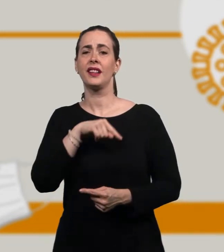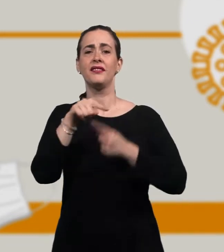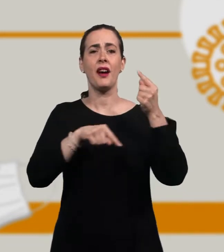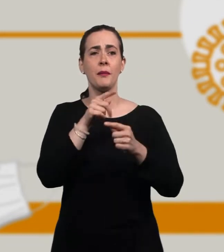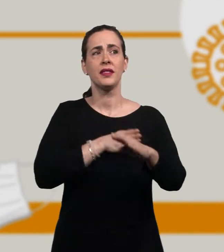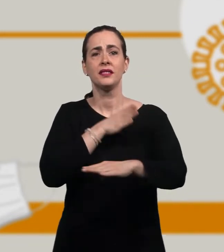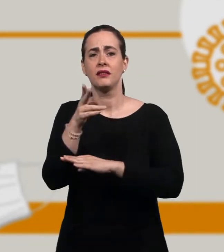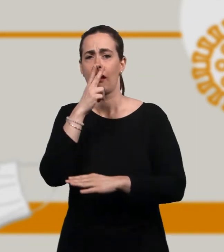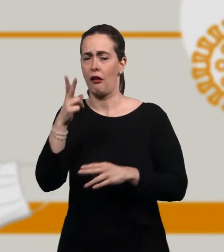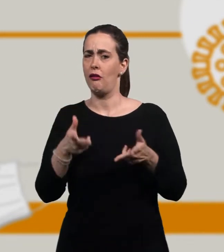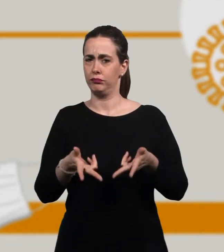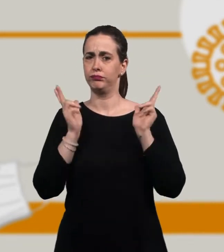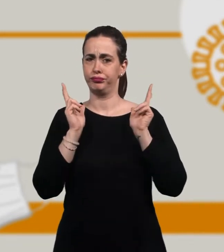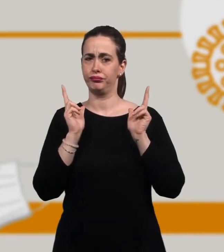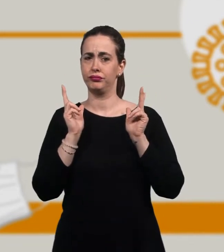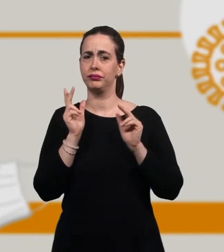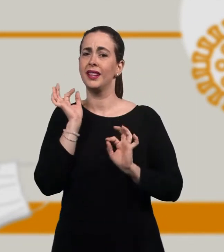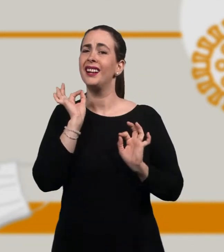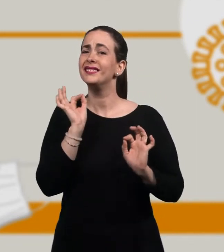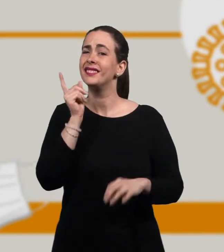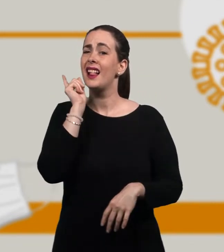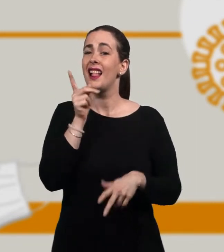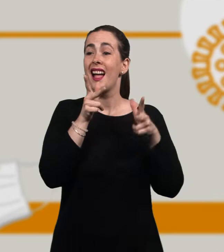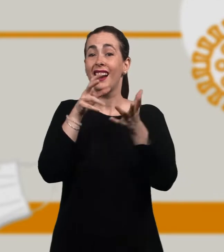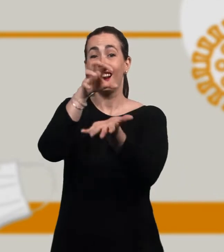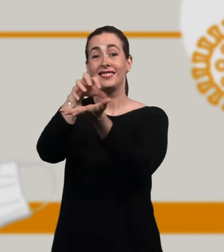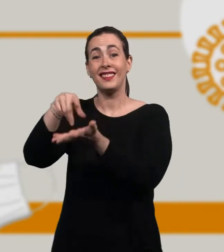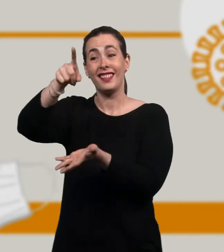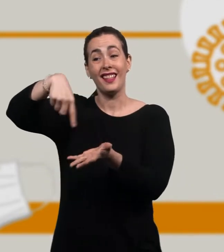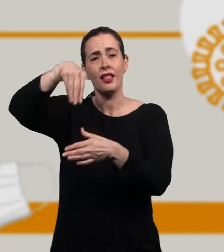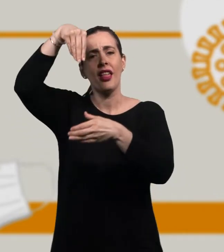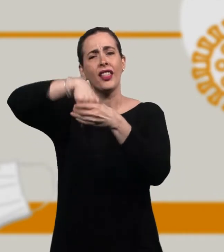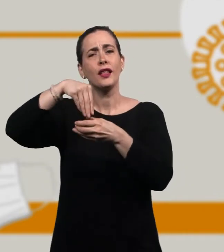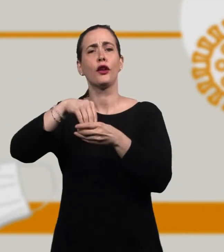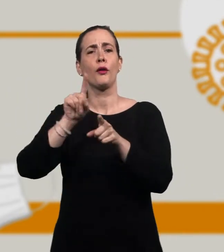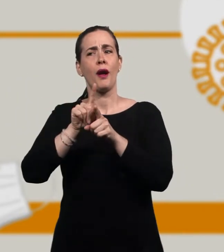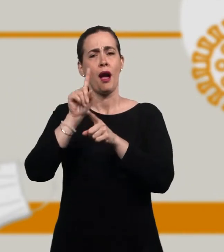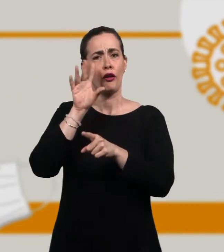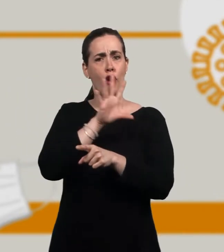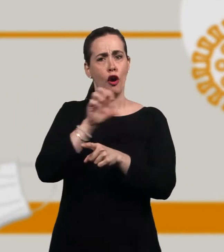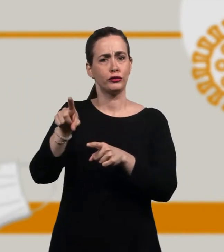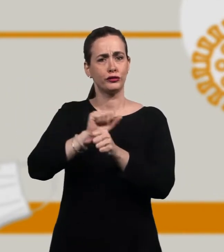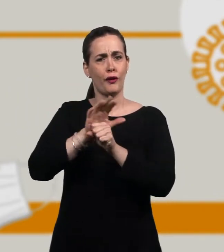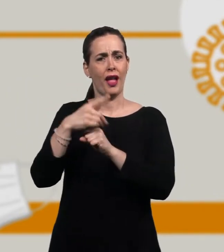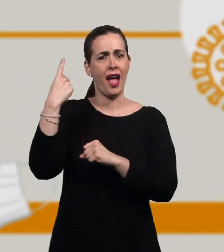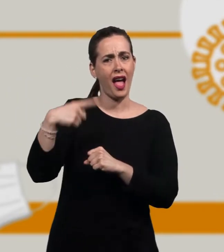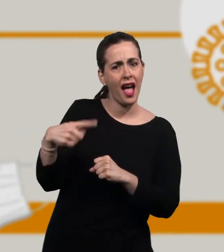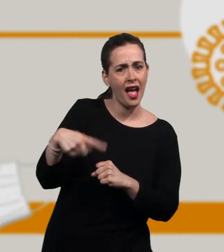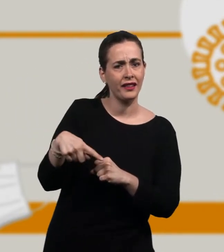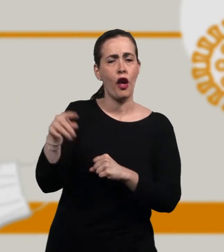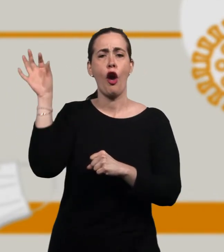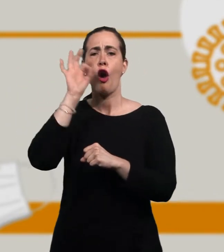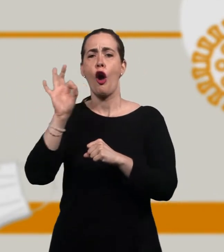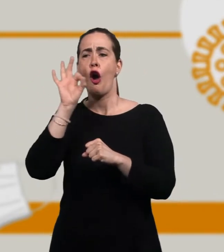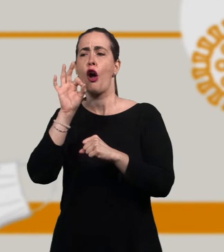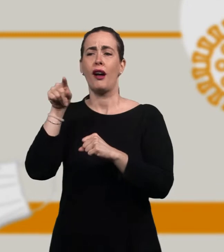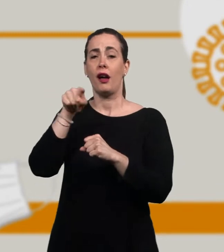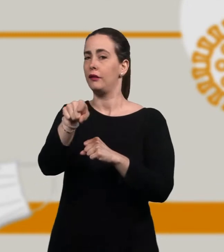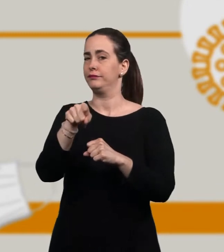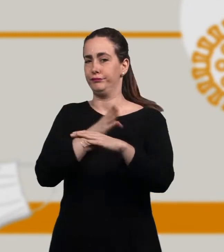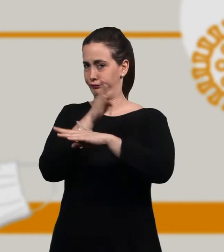Es permeten les visites de familiars, però només als centres sense cap cas de COVID-19